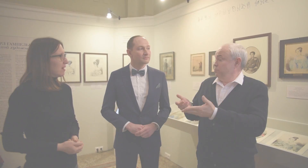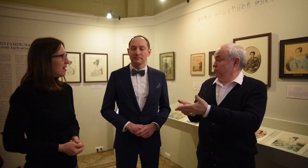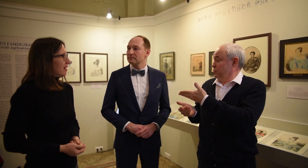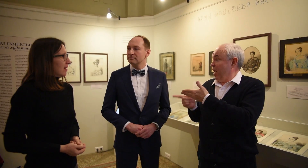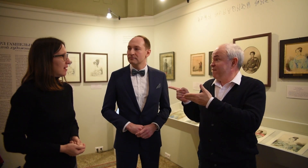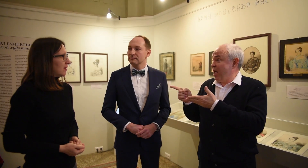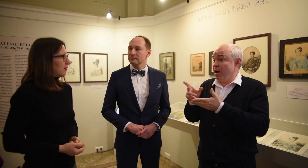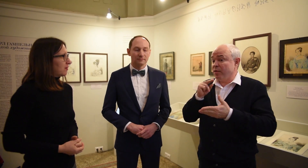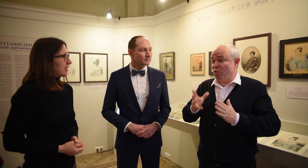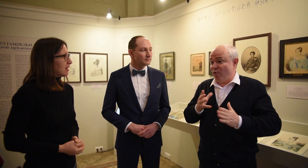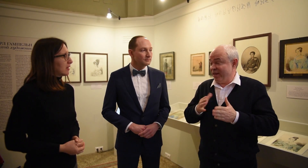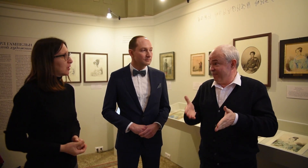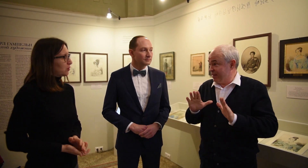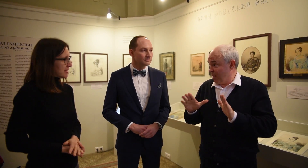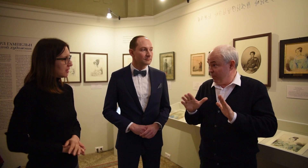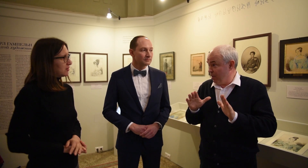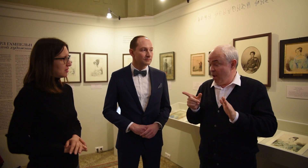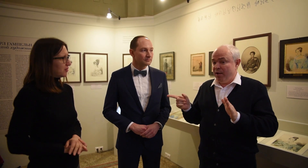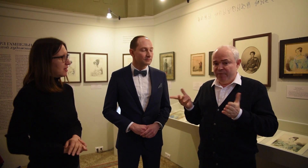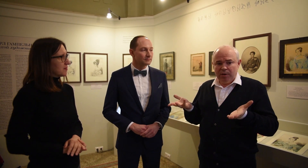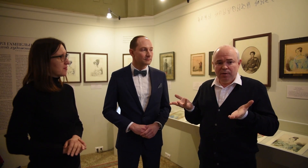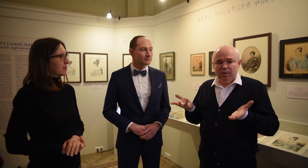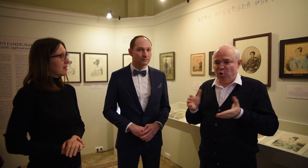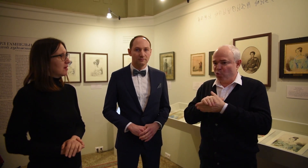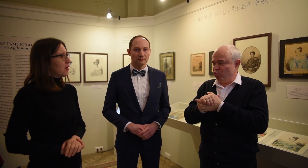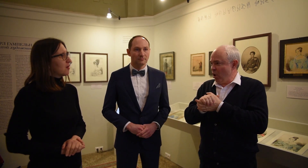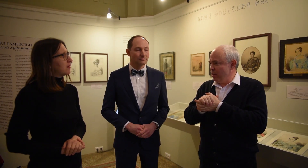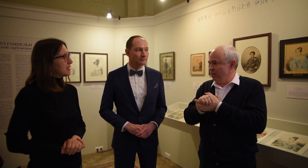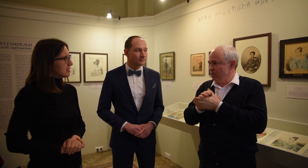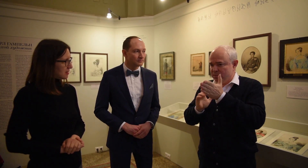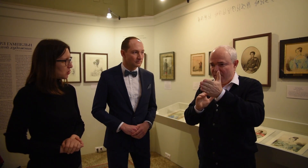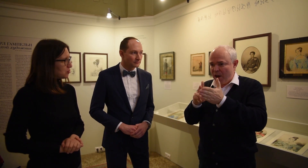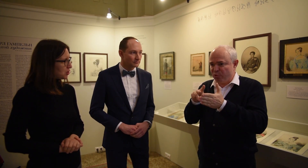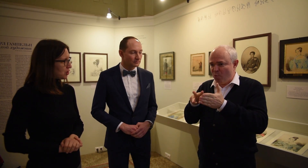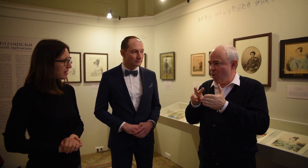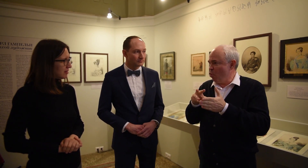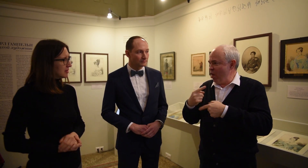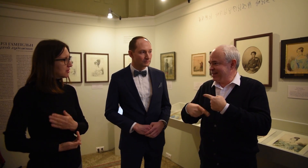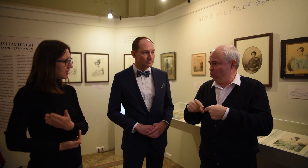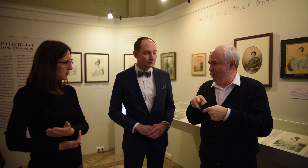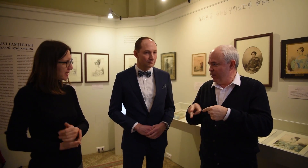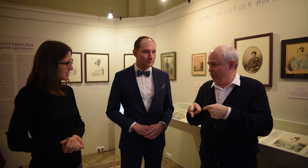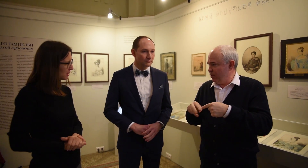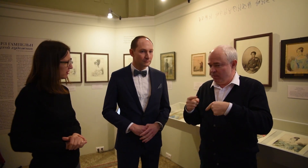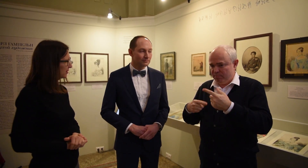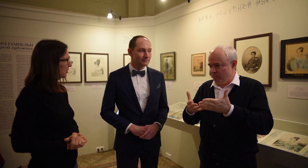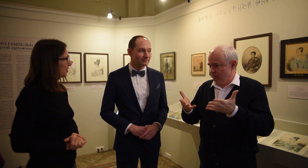Вы, когда готовились к этой выставке, сотрудничали с Владом Колесниковым.